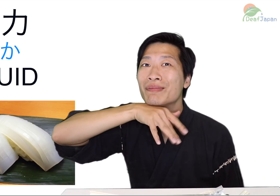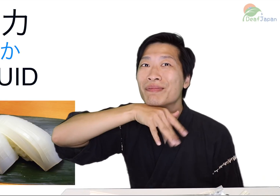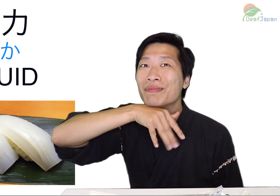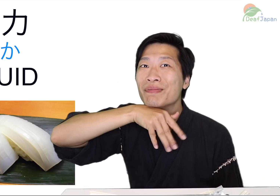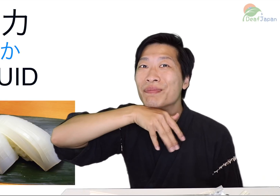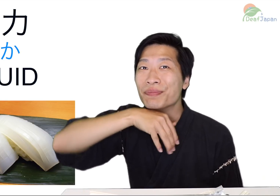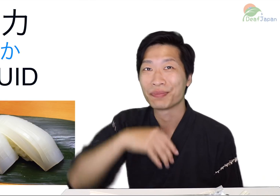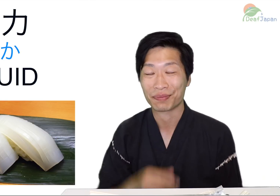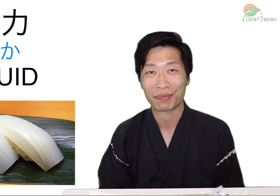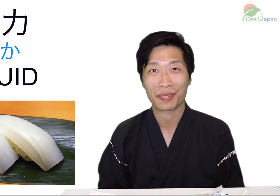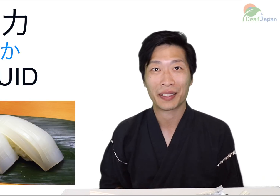Tintenfisch,